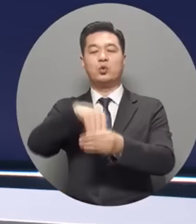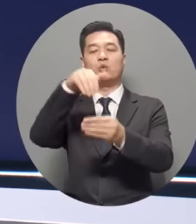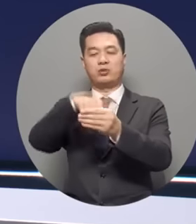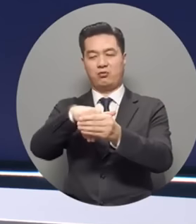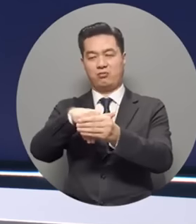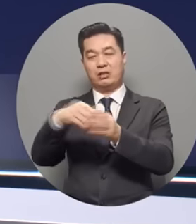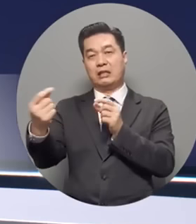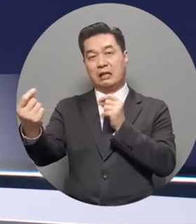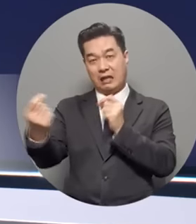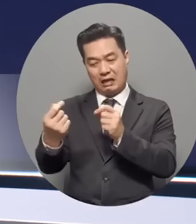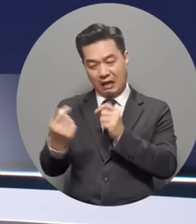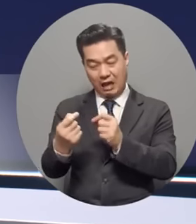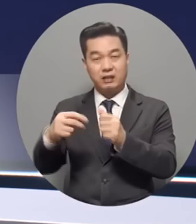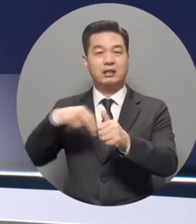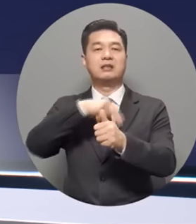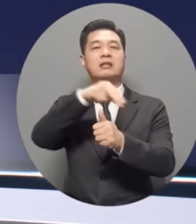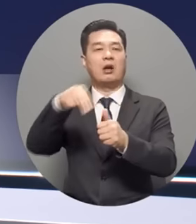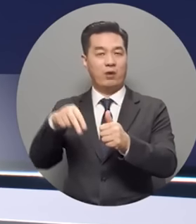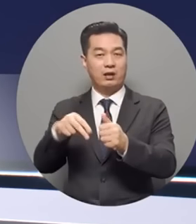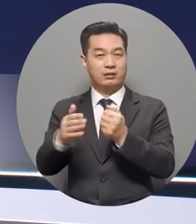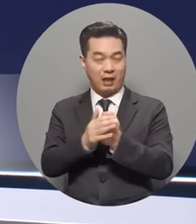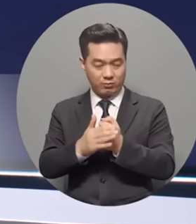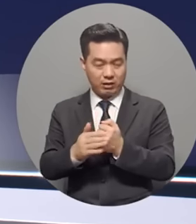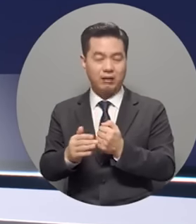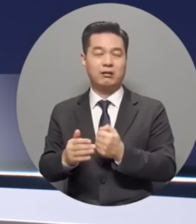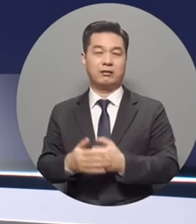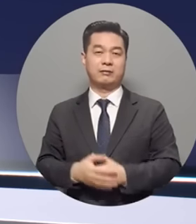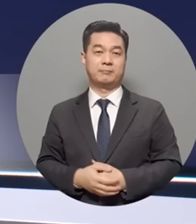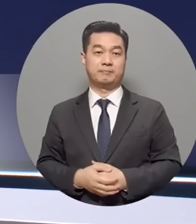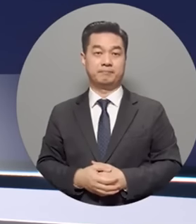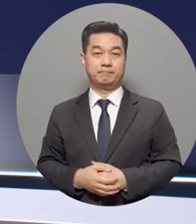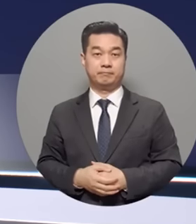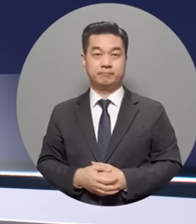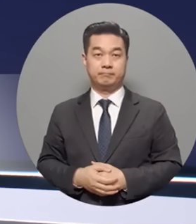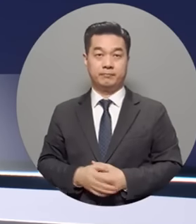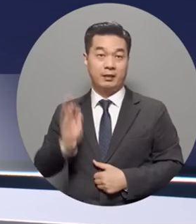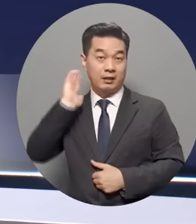나온 것 없는 것 같은데요. (기자) 역시 총선이 얼마 남지 않았다는상황 논리가 가장 큽니다.